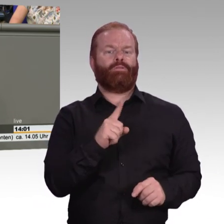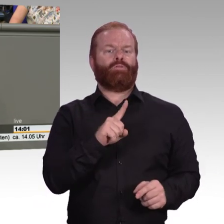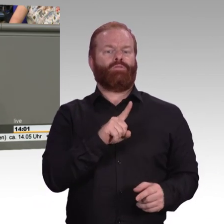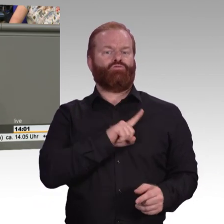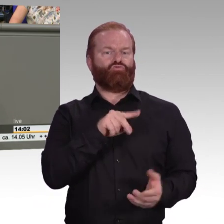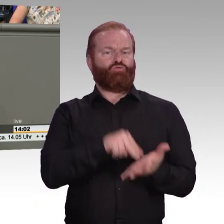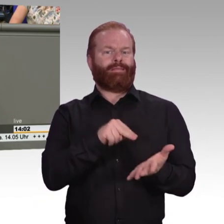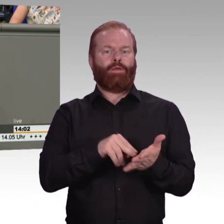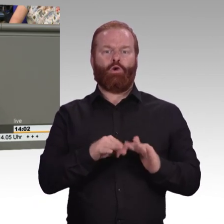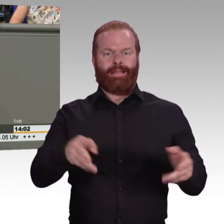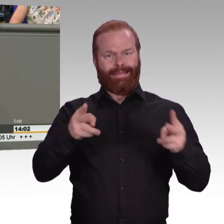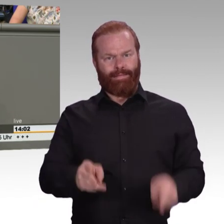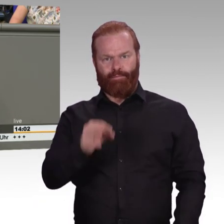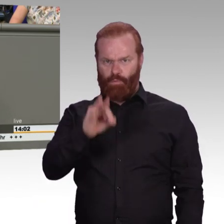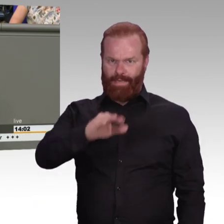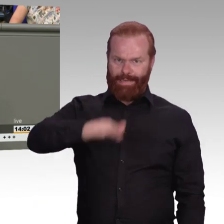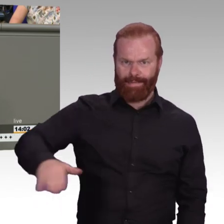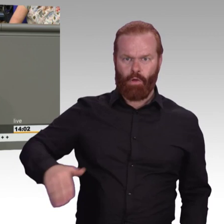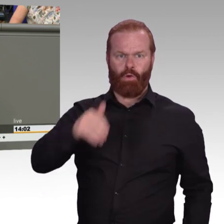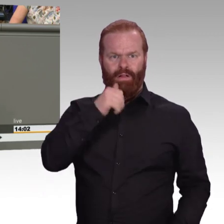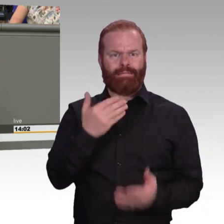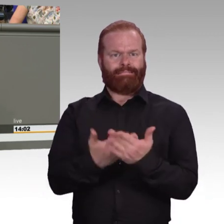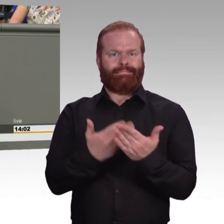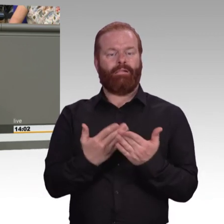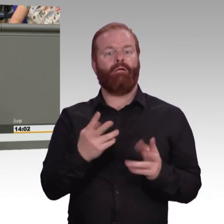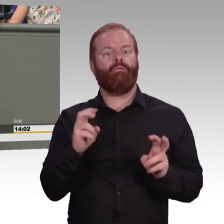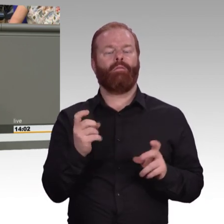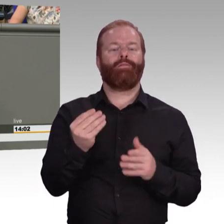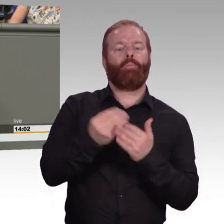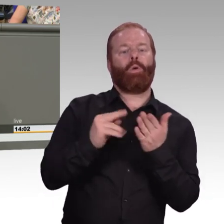braucht es auch echte Beteiligungsrechte für Kinder und auch für Jugendliche.